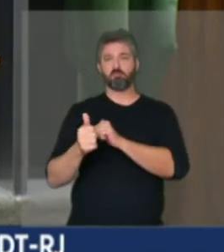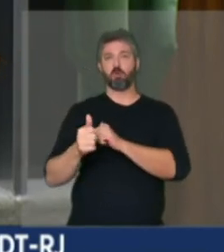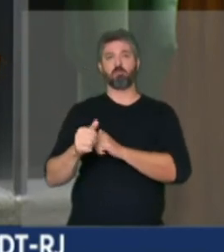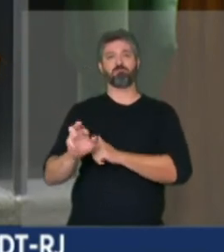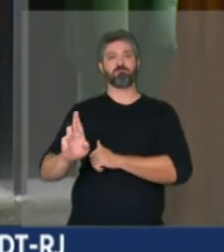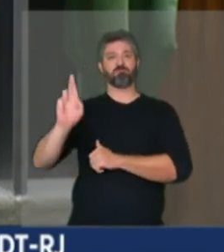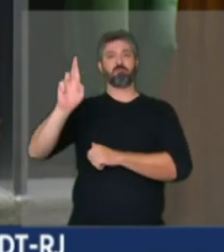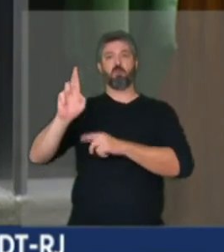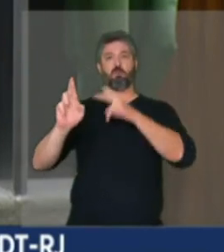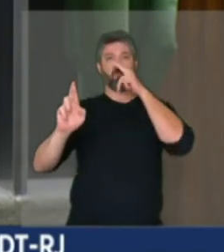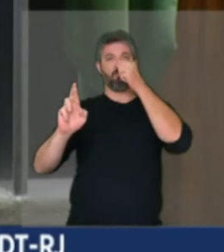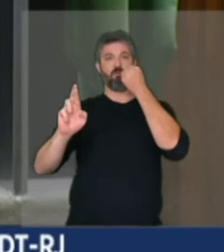ESSA MEDALHA DE OURO MOSTRA A GARRA DUAS MEDALHISTAS DE 30